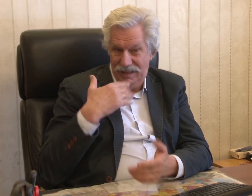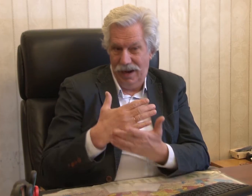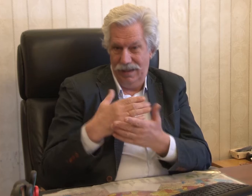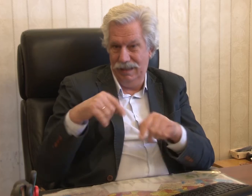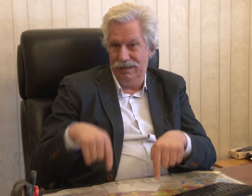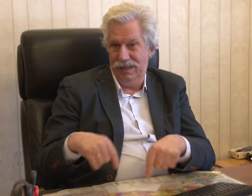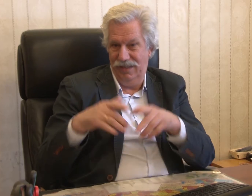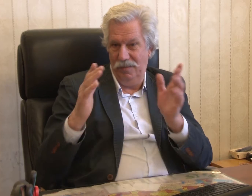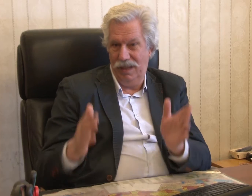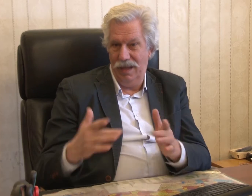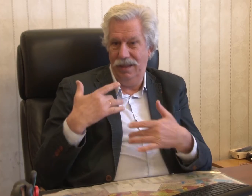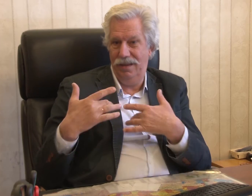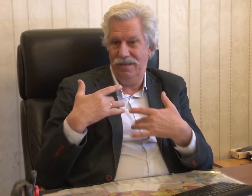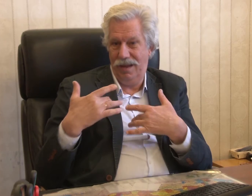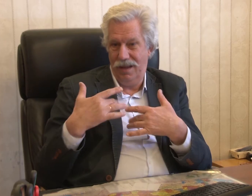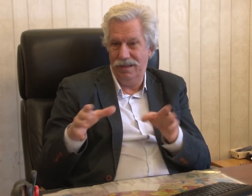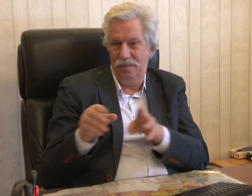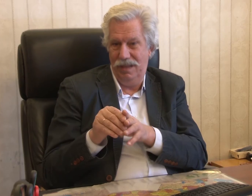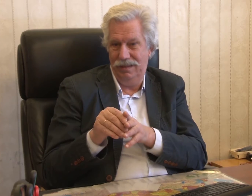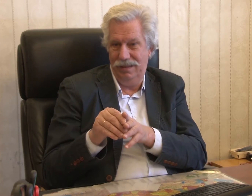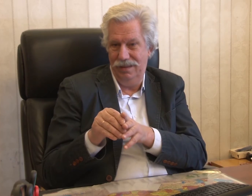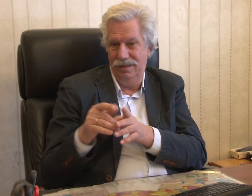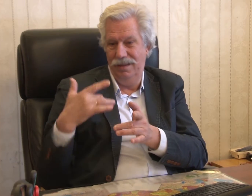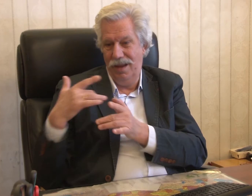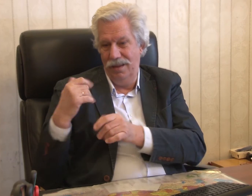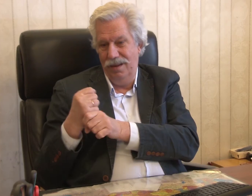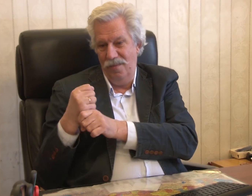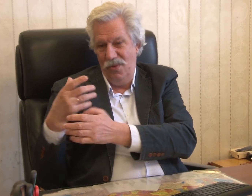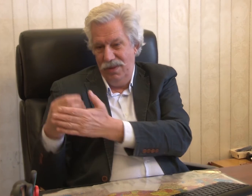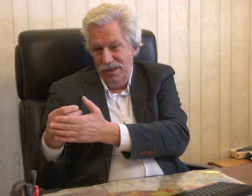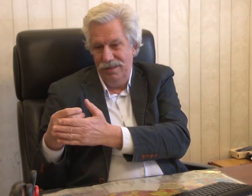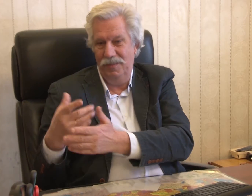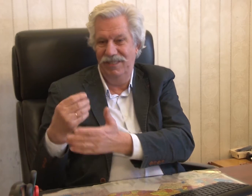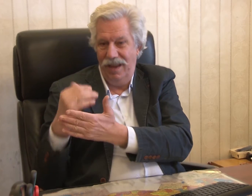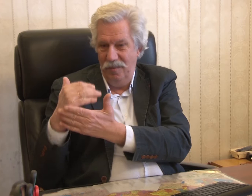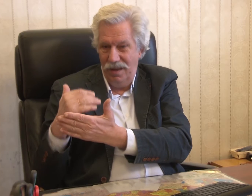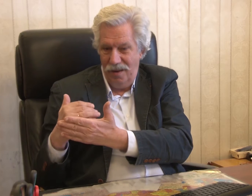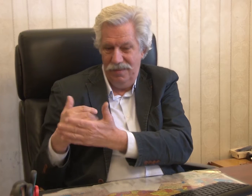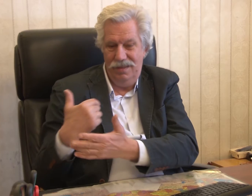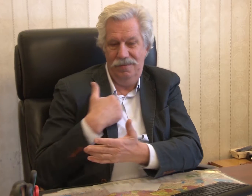Он находился в этом же здании театра, они совместно существовали: у театра была своя культурная программа,